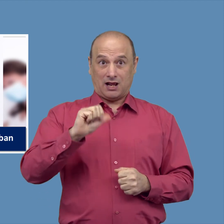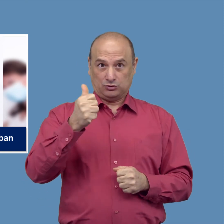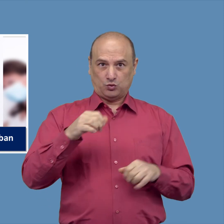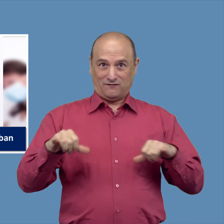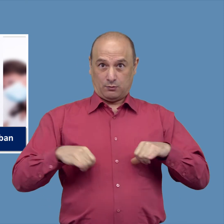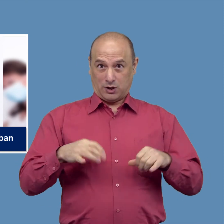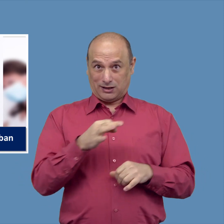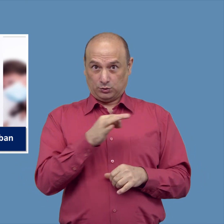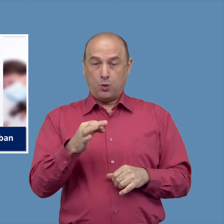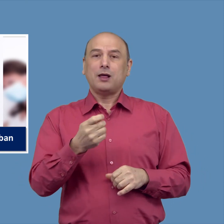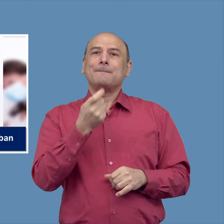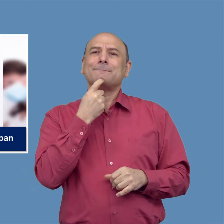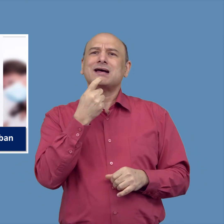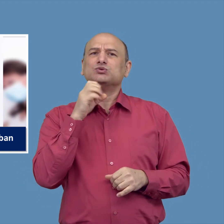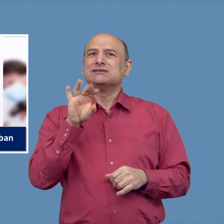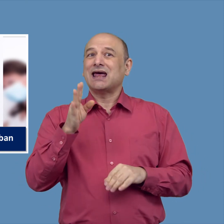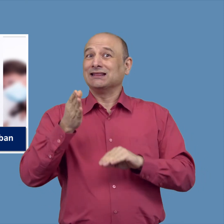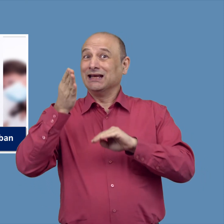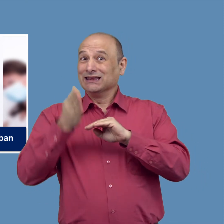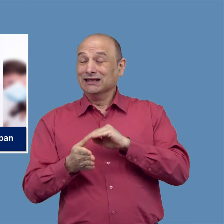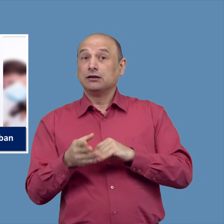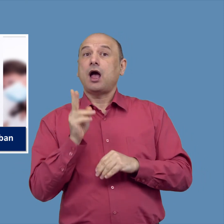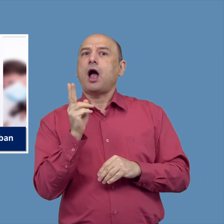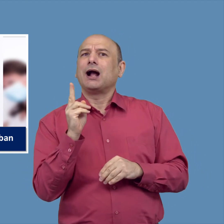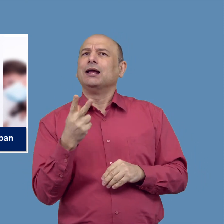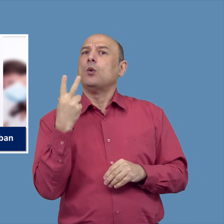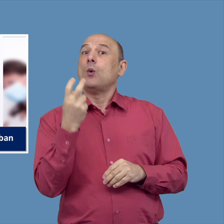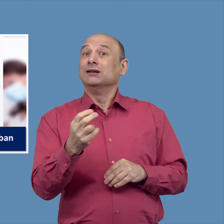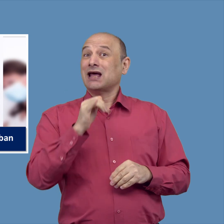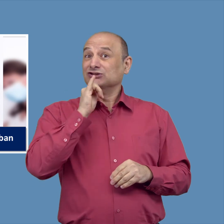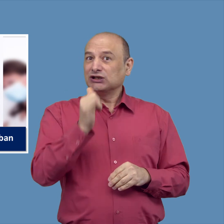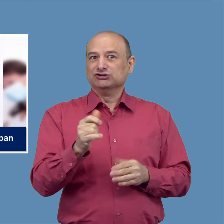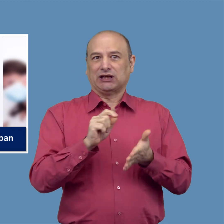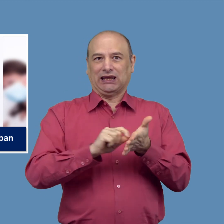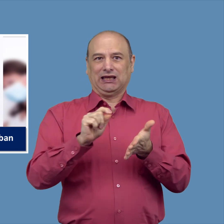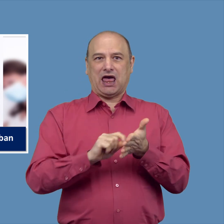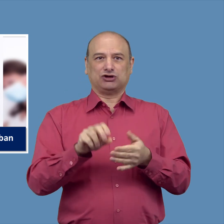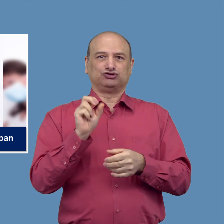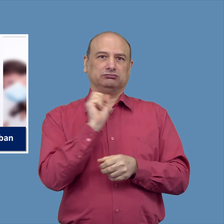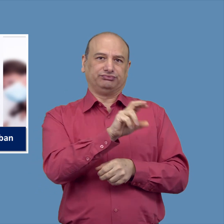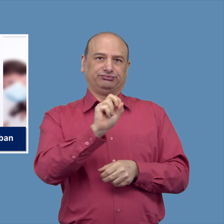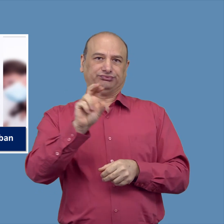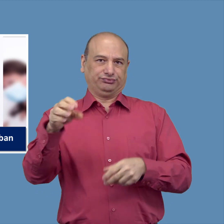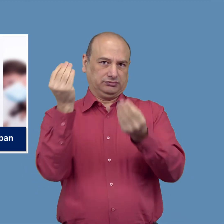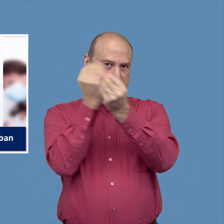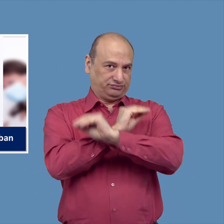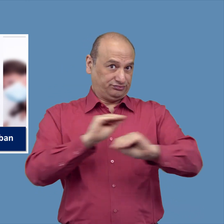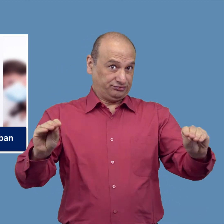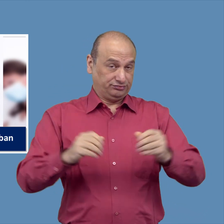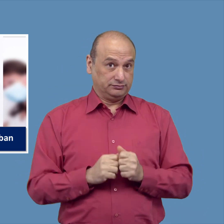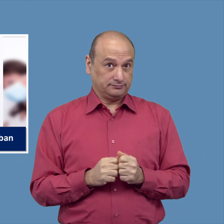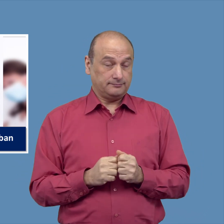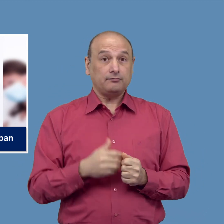Az első, kezdeti fázisban, február elejétől március 14-ig minden háztartást írásban értesítenek a követelményekről.